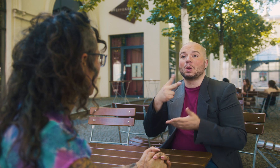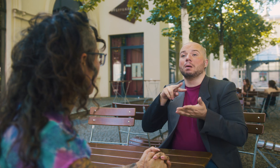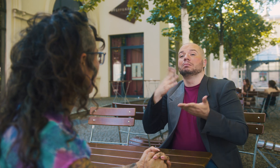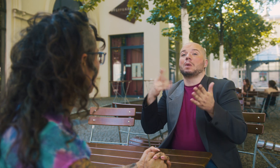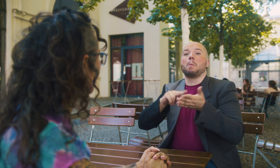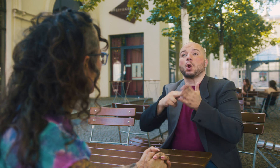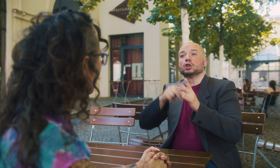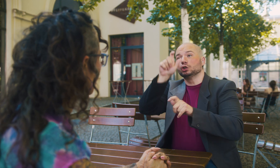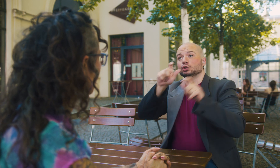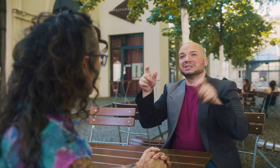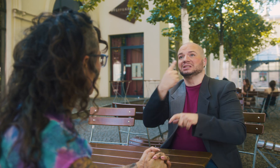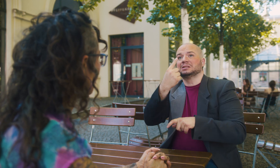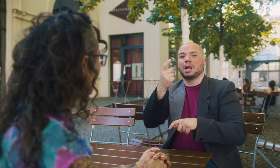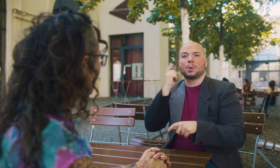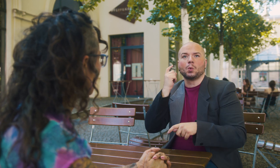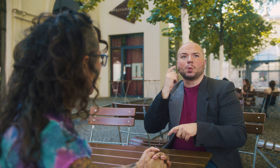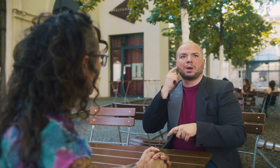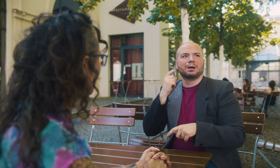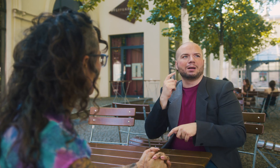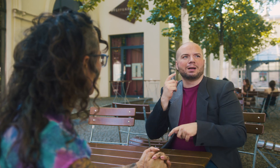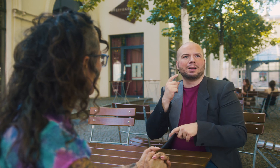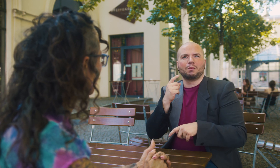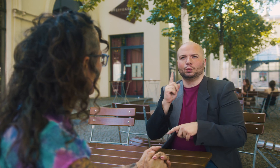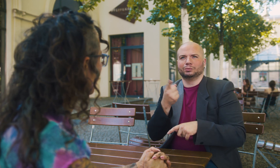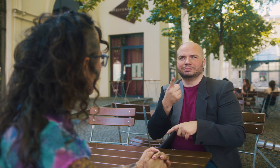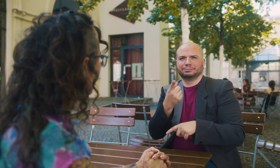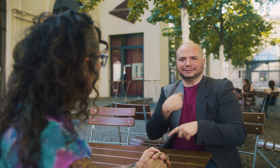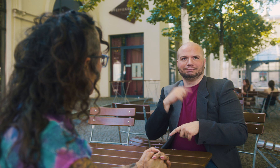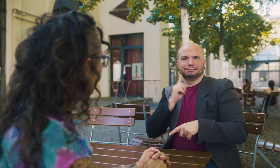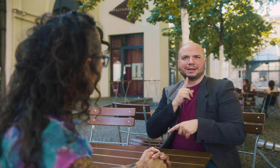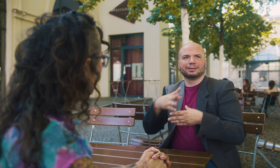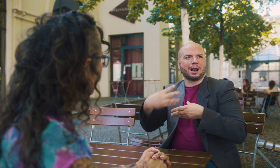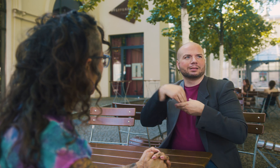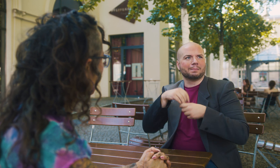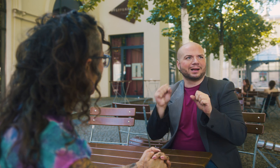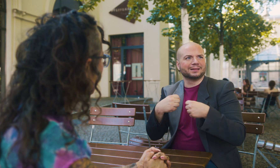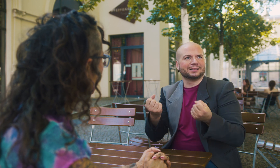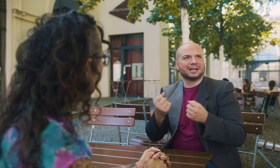Hörende Politiker:innen, mit denen ich mich als tauber Mensch zum Beispiel gar nicht identifizieren kann,